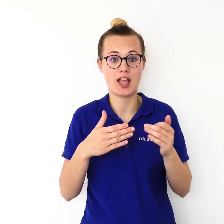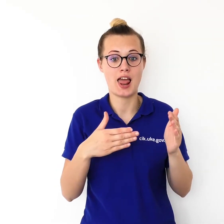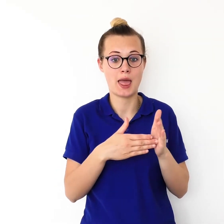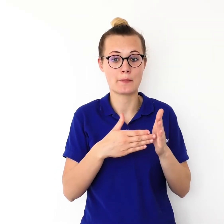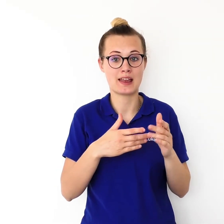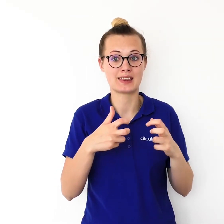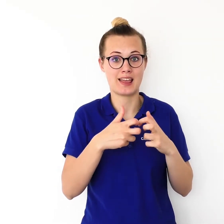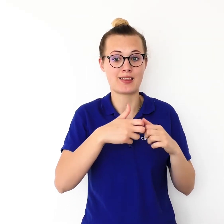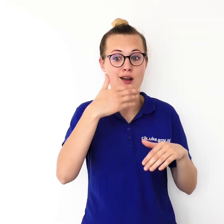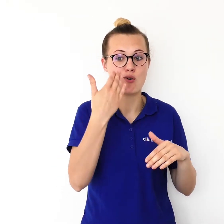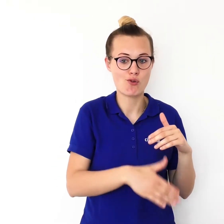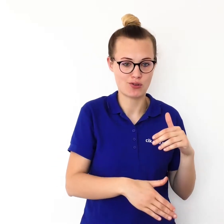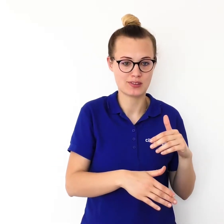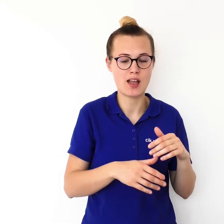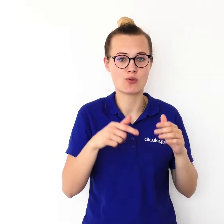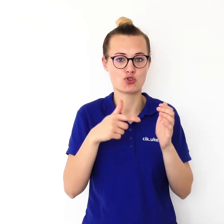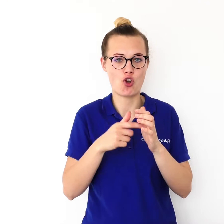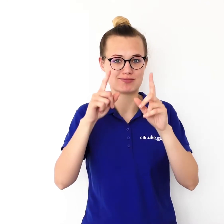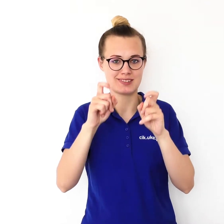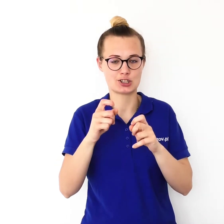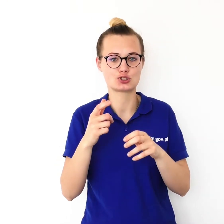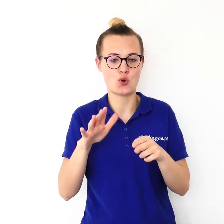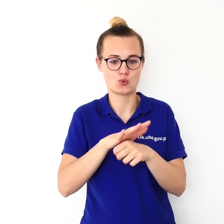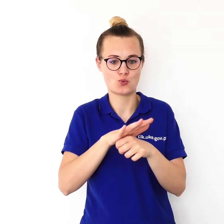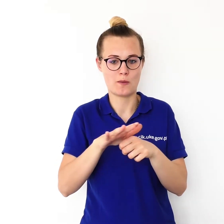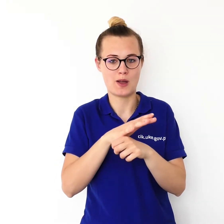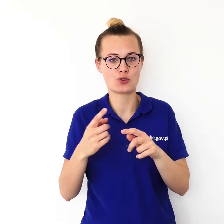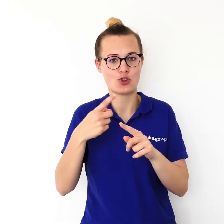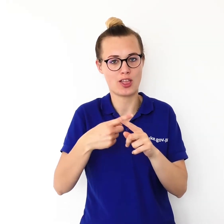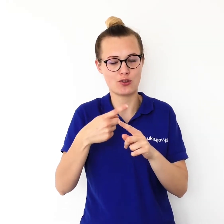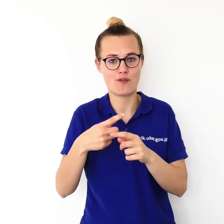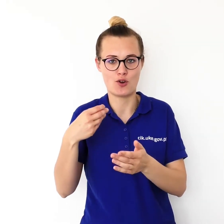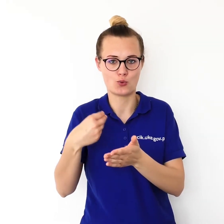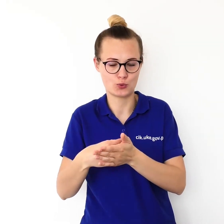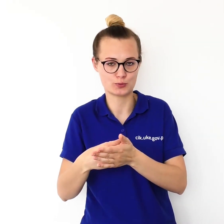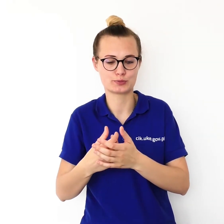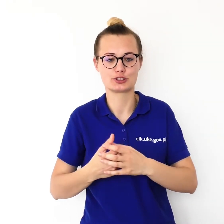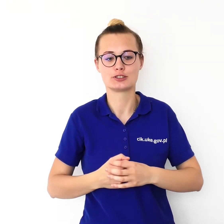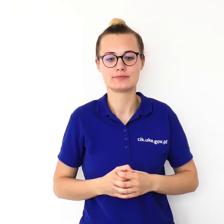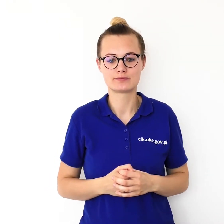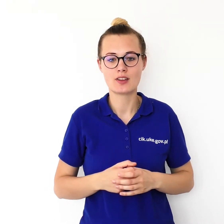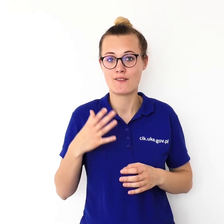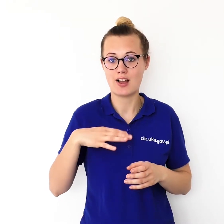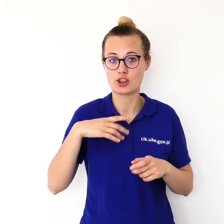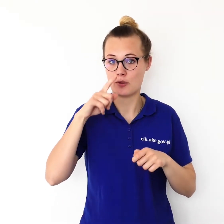Jeśli przekroczysz przyznany ci limit, operator może zacząć naliczać dodatkowe opłaty.